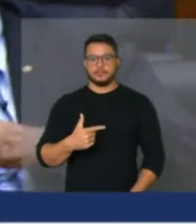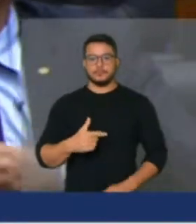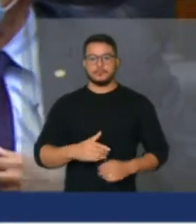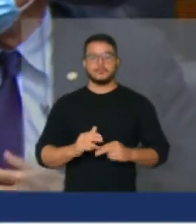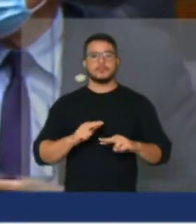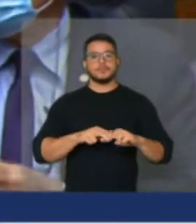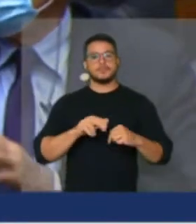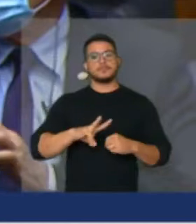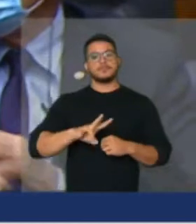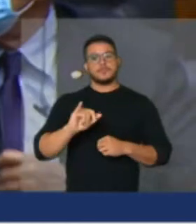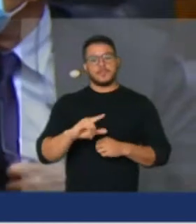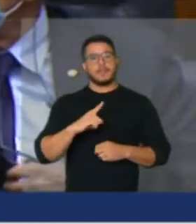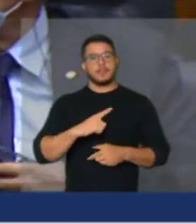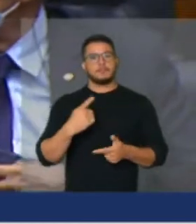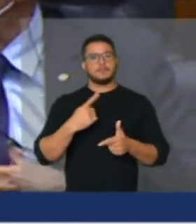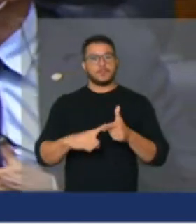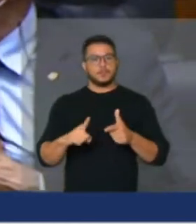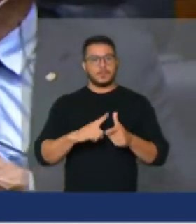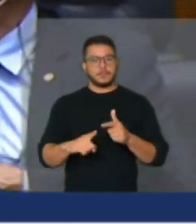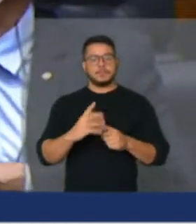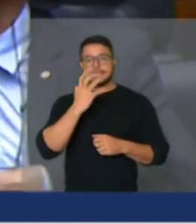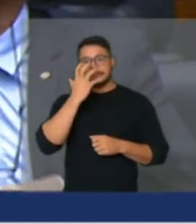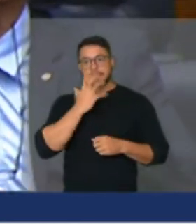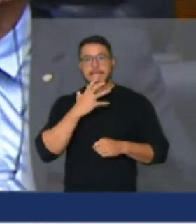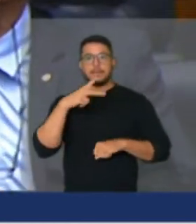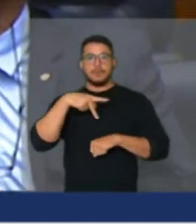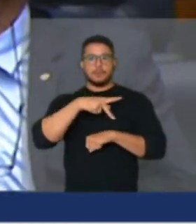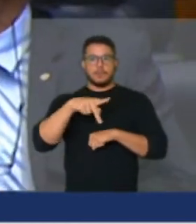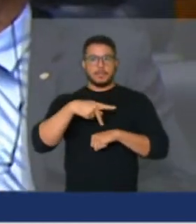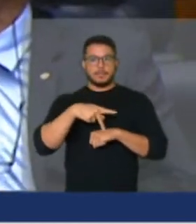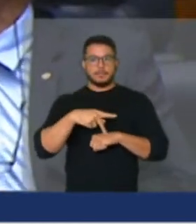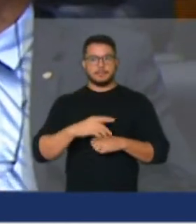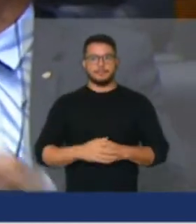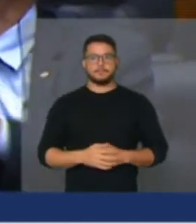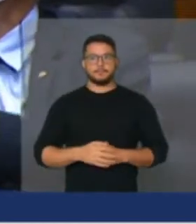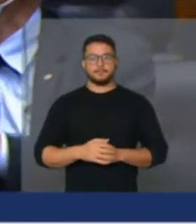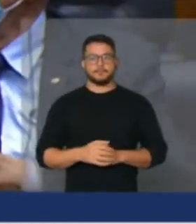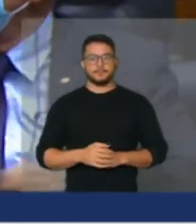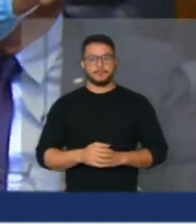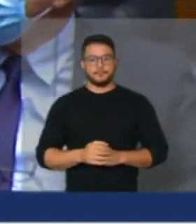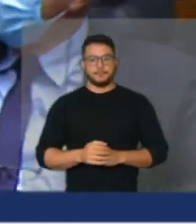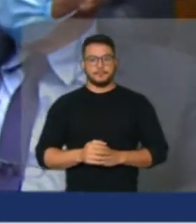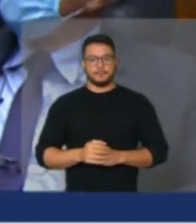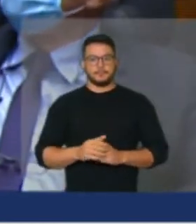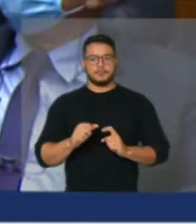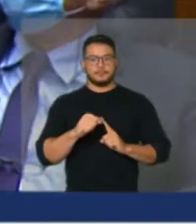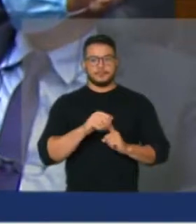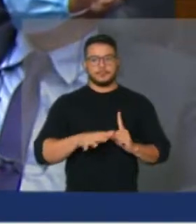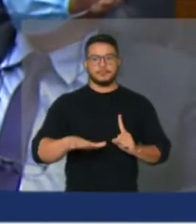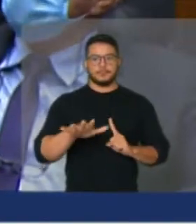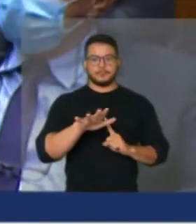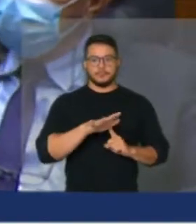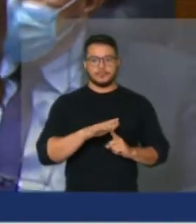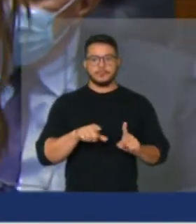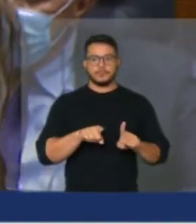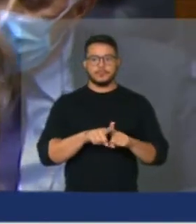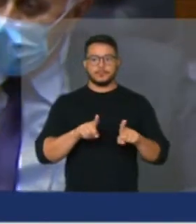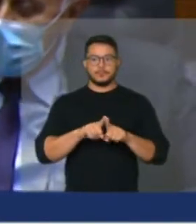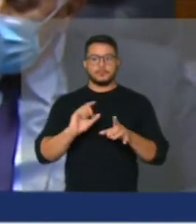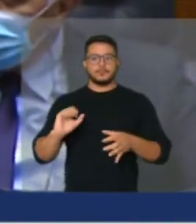32, INTITULADA PEC 32. AS NECESSIDADES E POLÍTICAS DE SEGURANÇA PÚBLICAS IRÃO OBSERVAR A POSIÇÃO DE CADA PARLAMENTAR A FAVOR OU CONTRA ESSA PEC, QUE SEQUER CONFRONTA